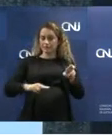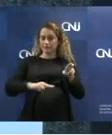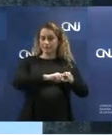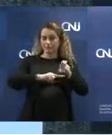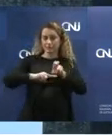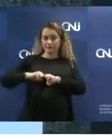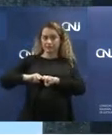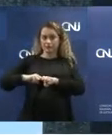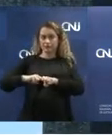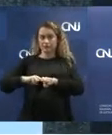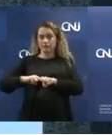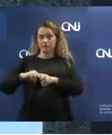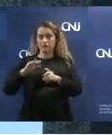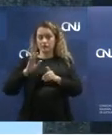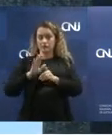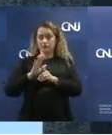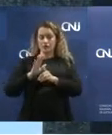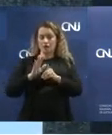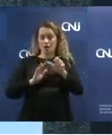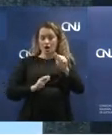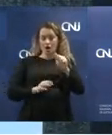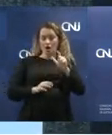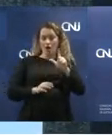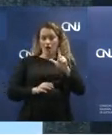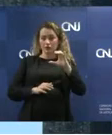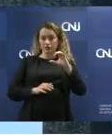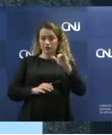Dr. Alcides Martins e o Procurador-Geral da República,